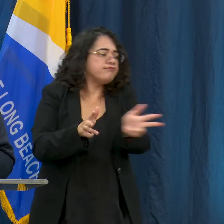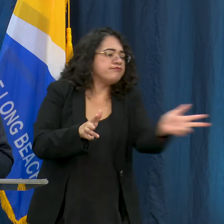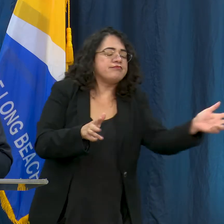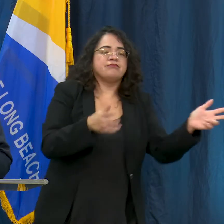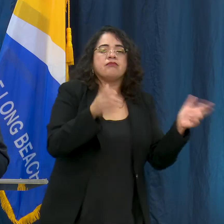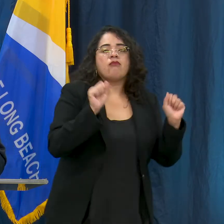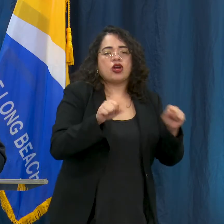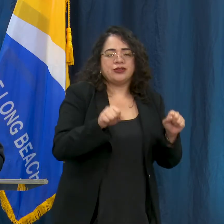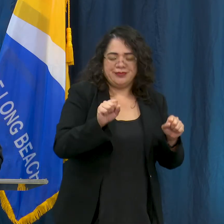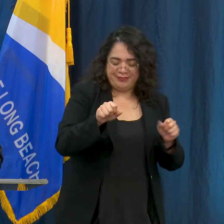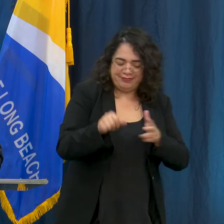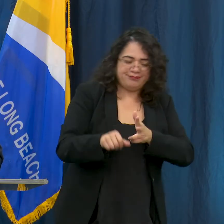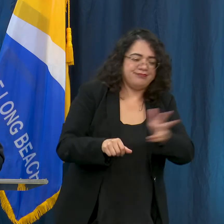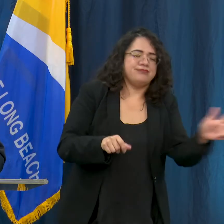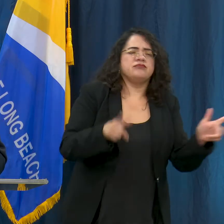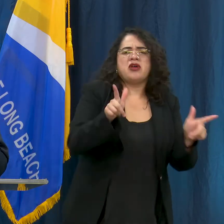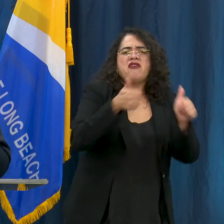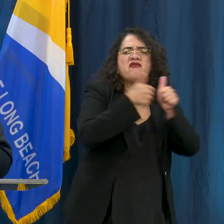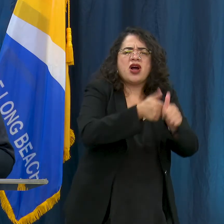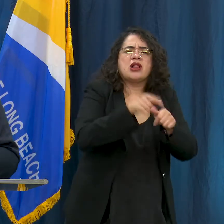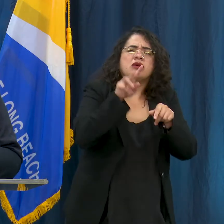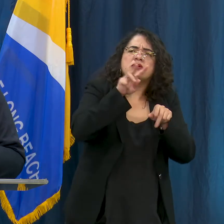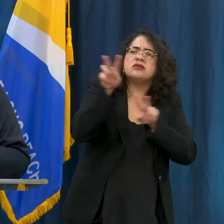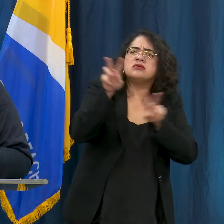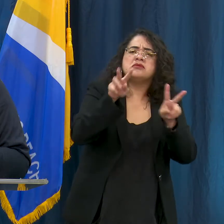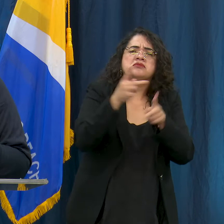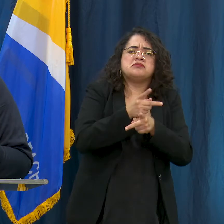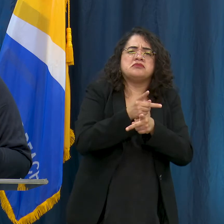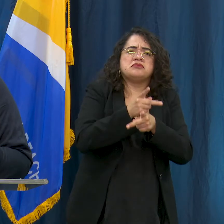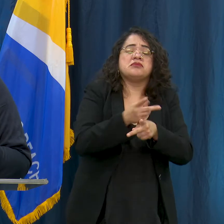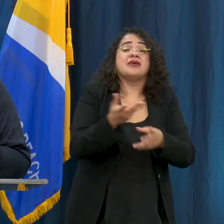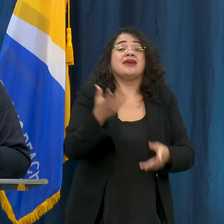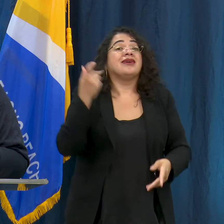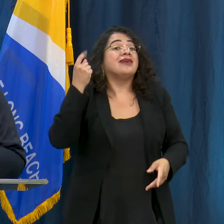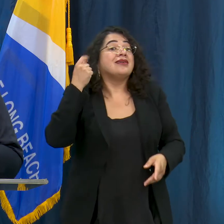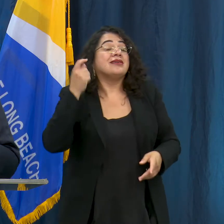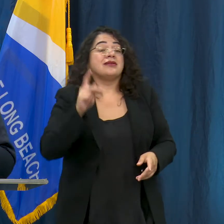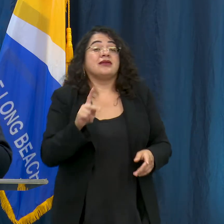oportunidad para salir tambien para hacer ejercicio yesterday no achama